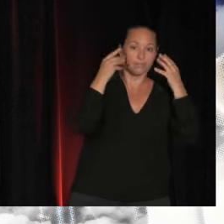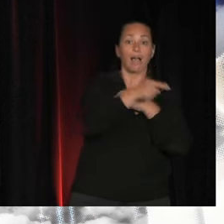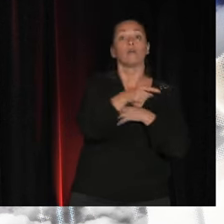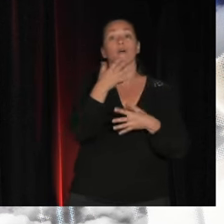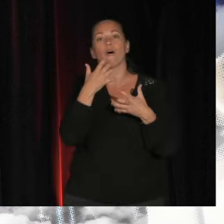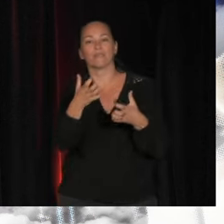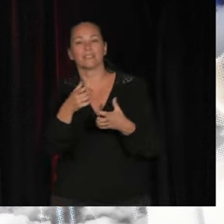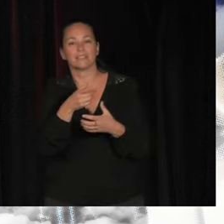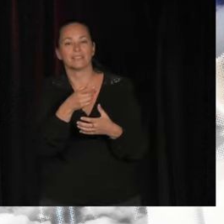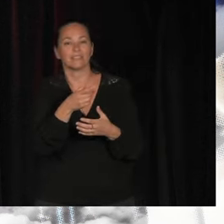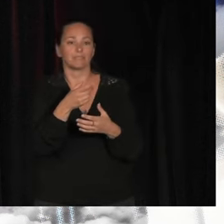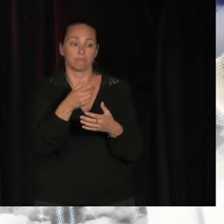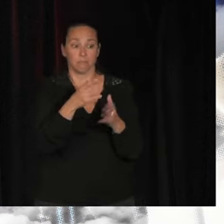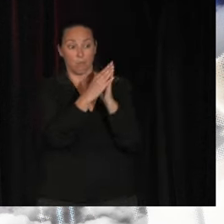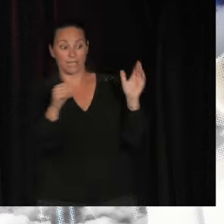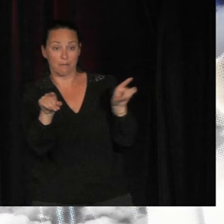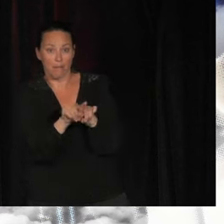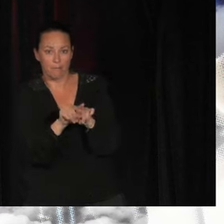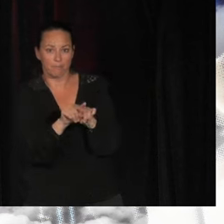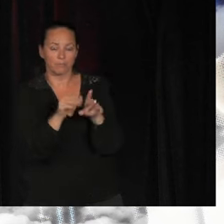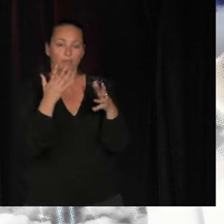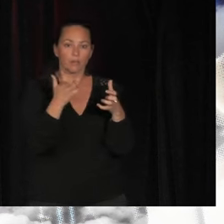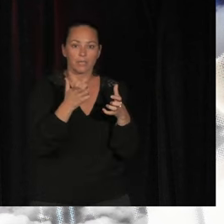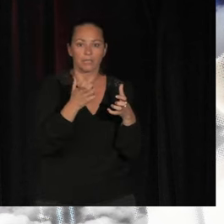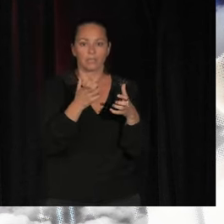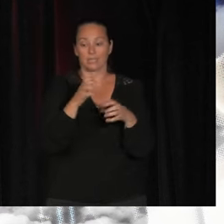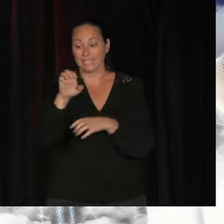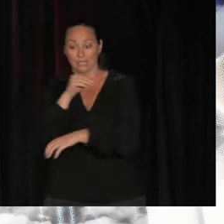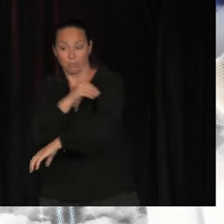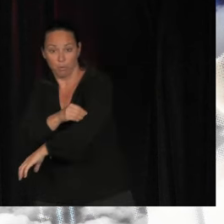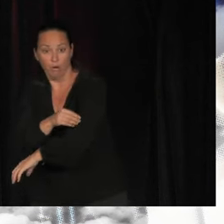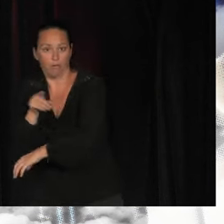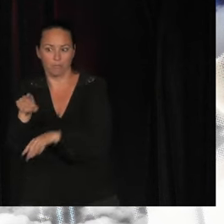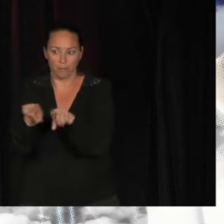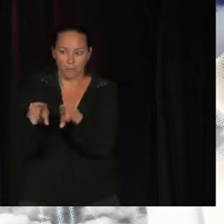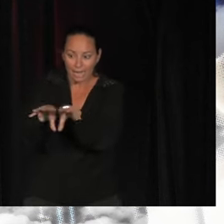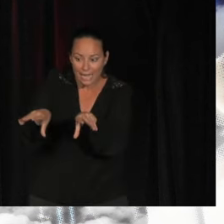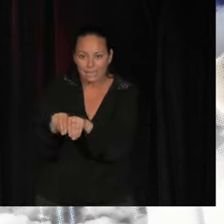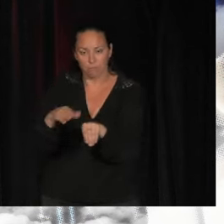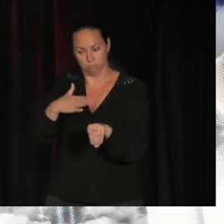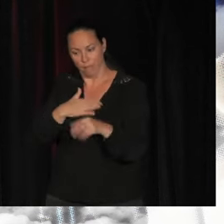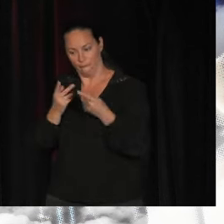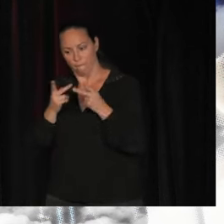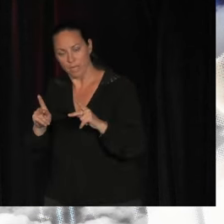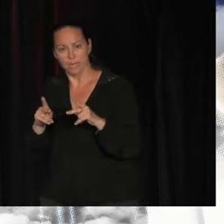espèce de tissu global vraiment d'e-sport où les gens auraient les équipes de leur ville, de leur région, de leur État,